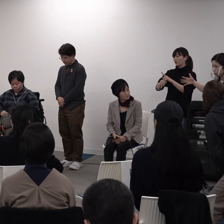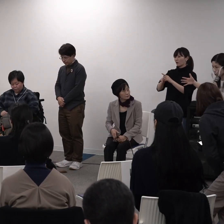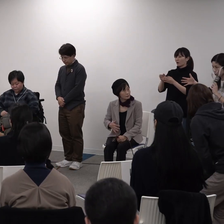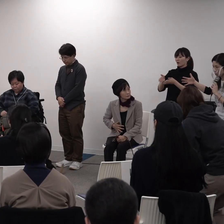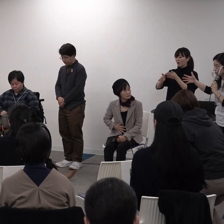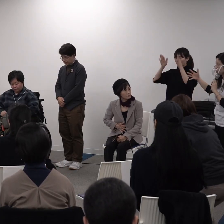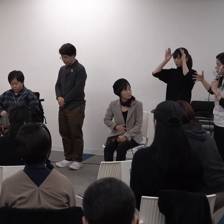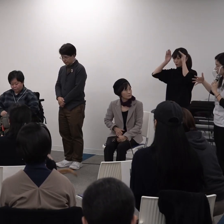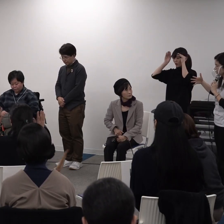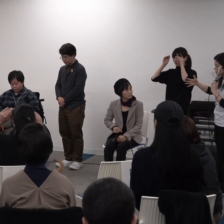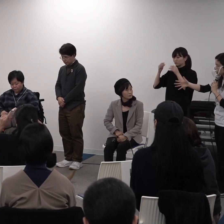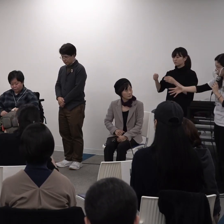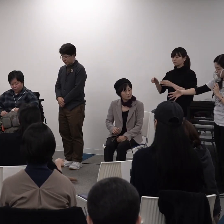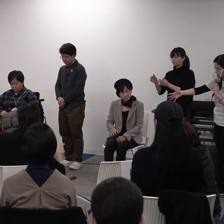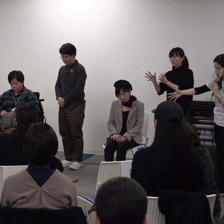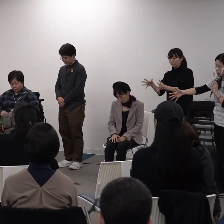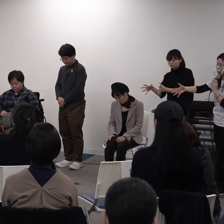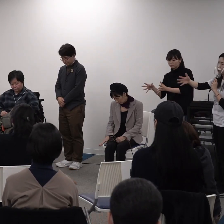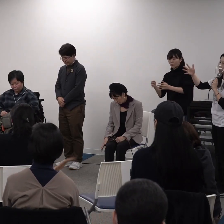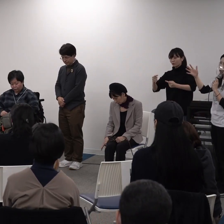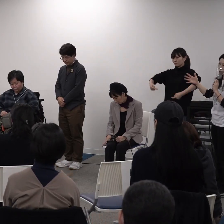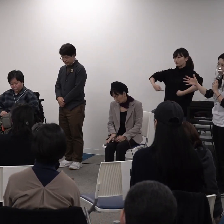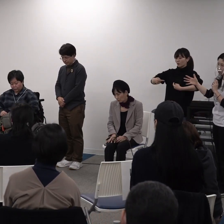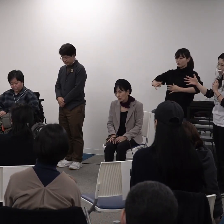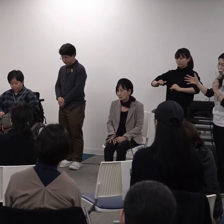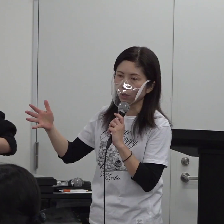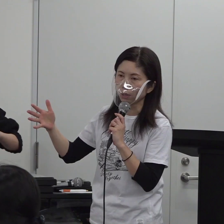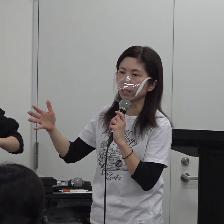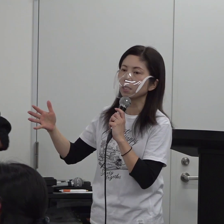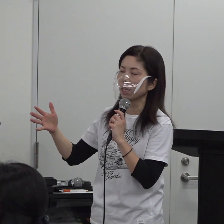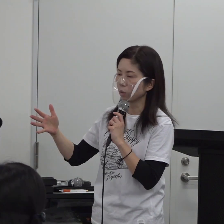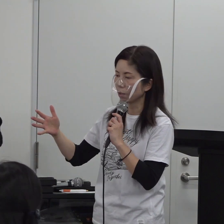プラス介助犬、ある程度大きい子じゃないとできないので